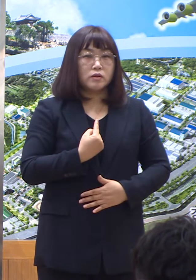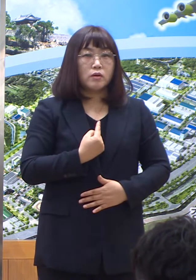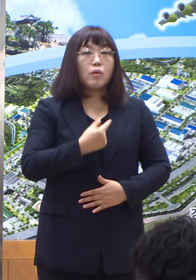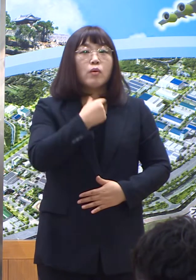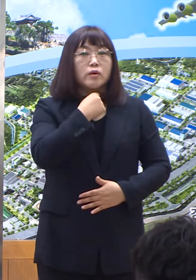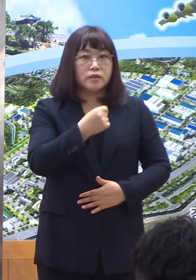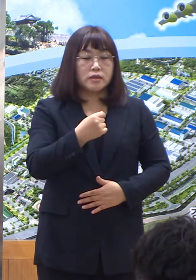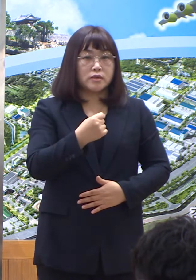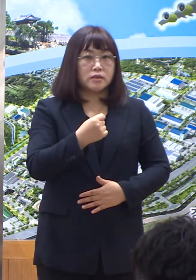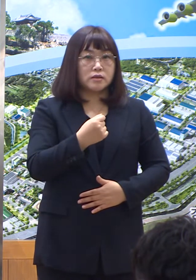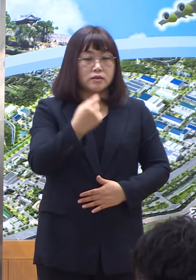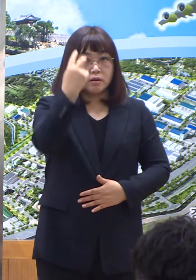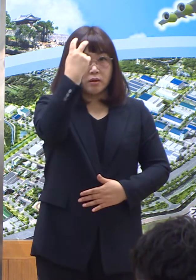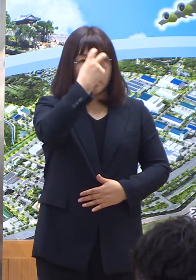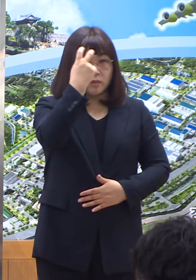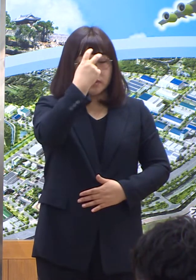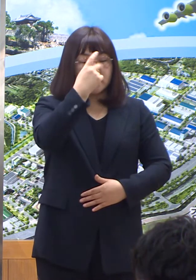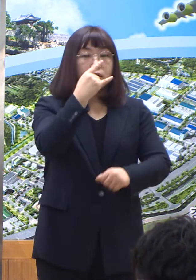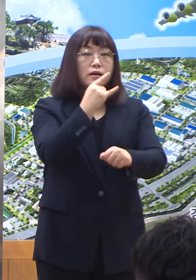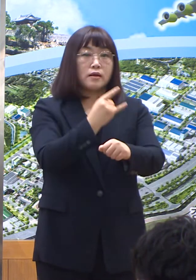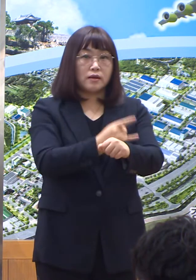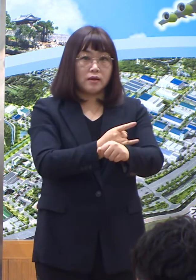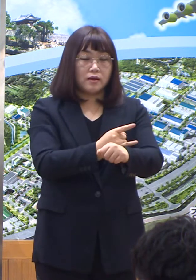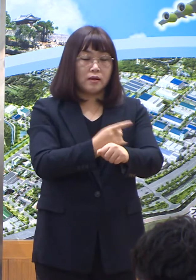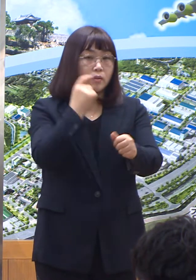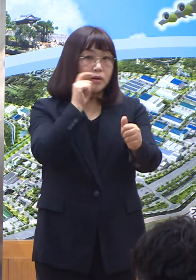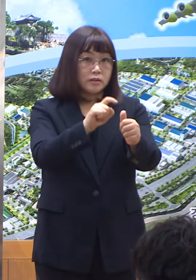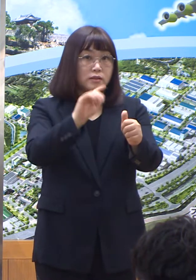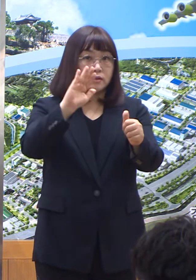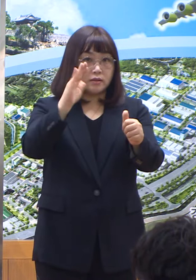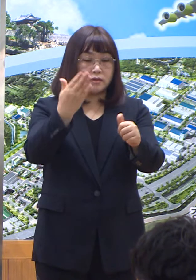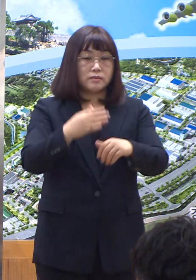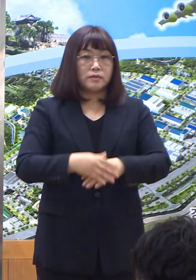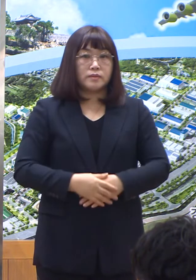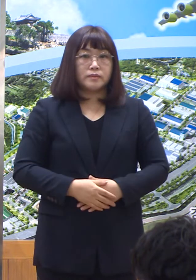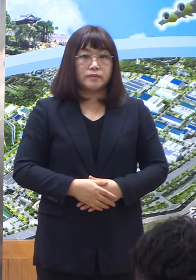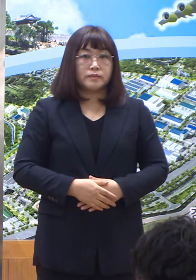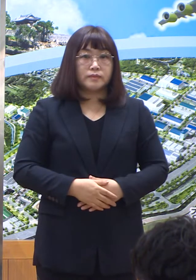시민 무료 선제검사에서 양성 판정을 받았습니다.